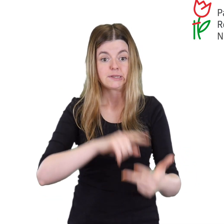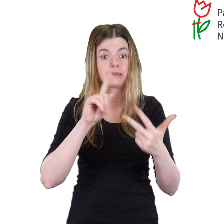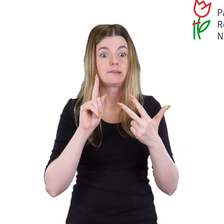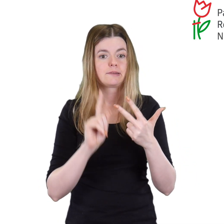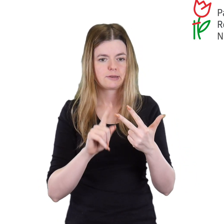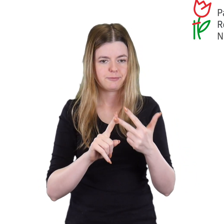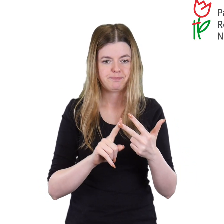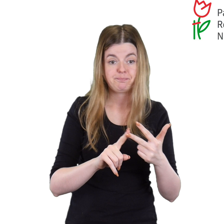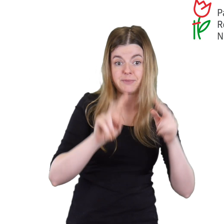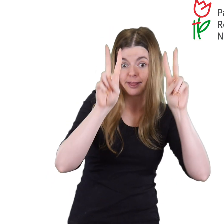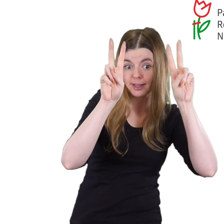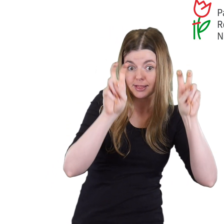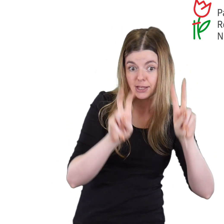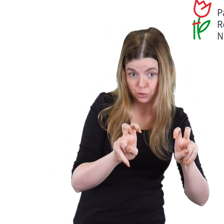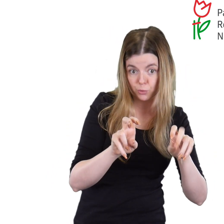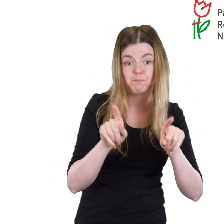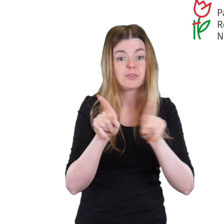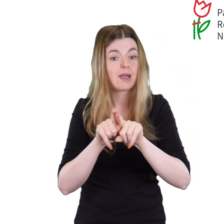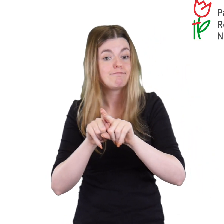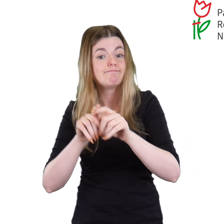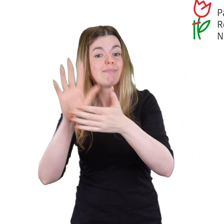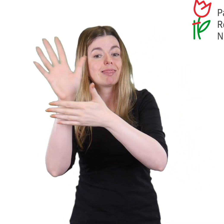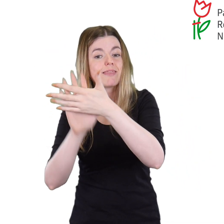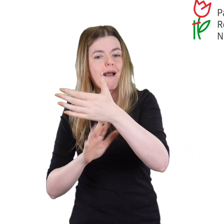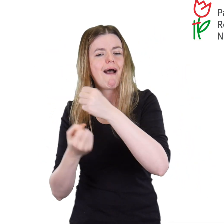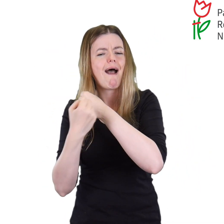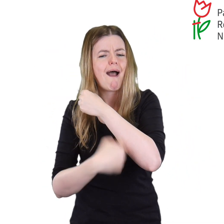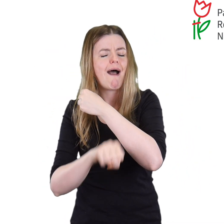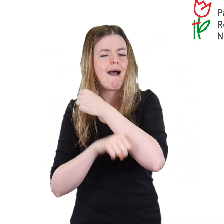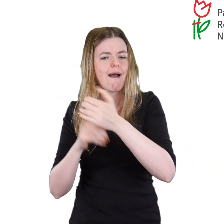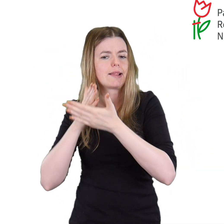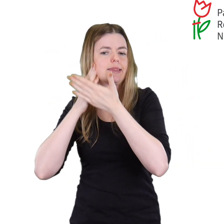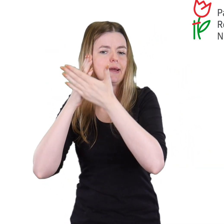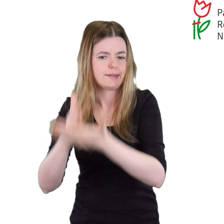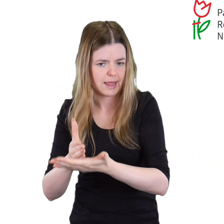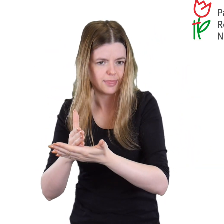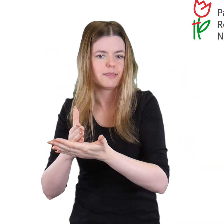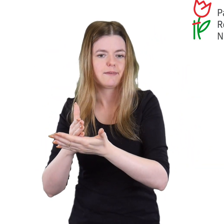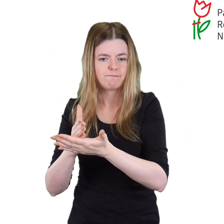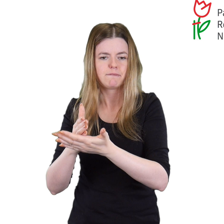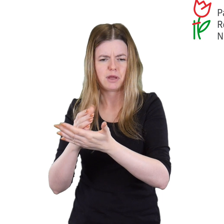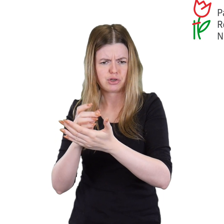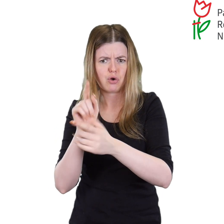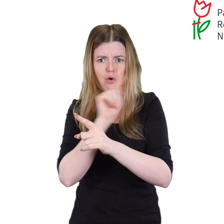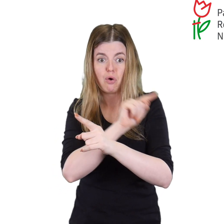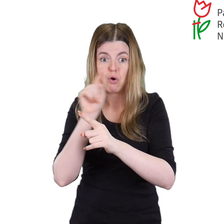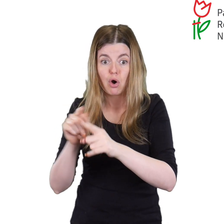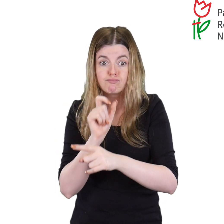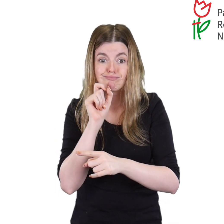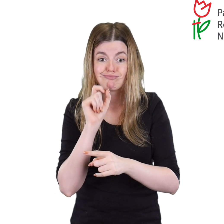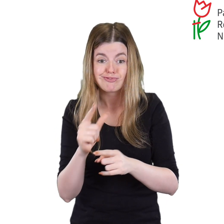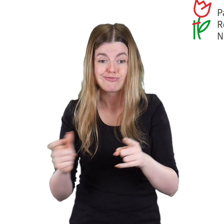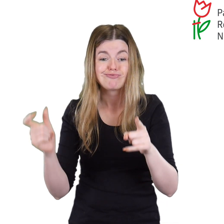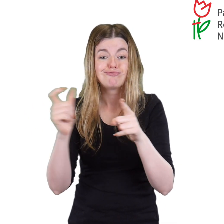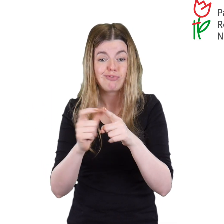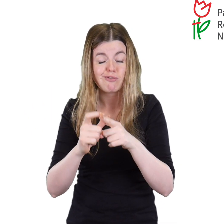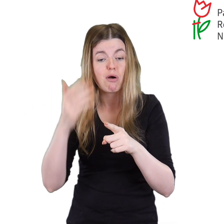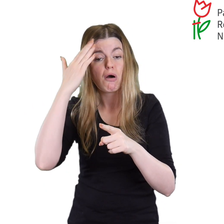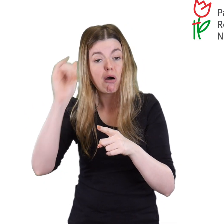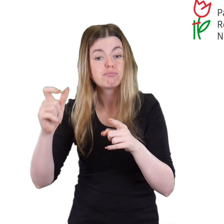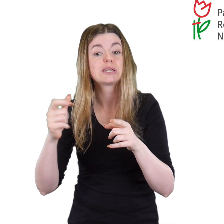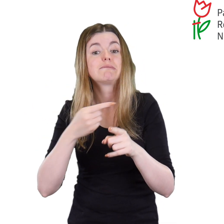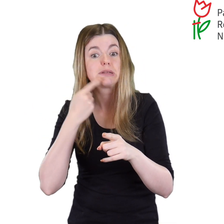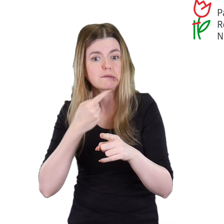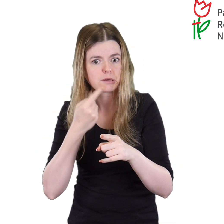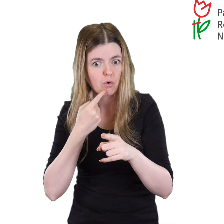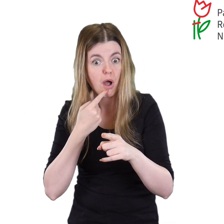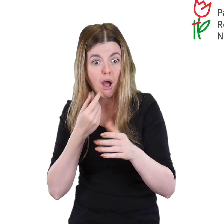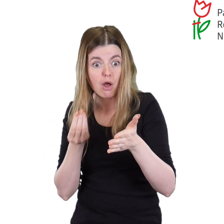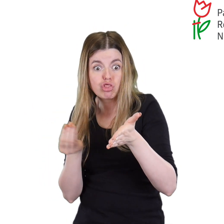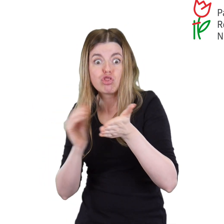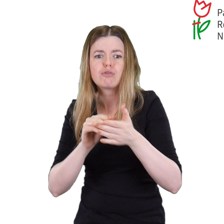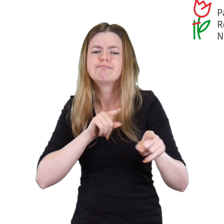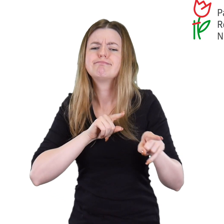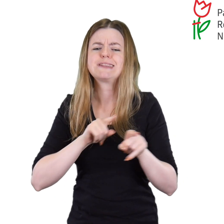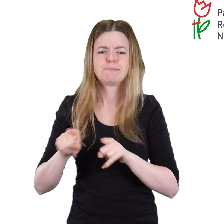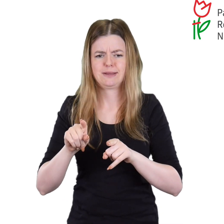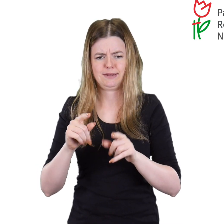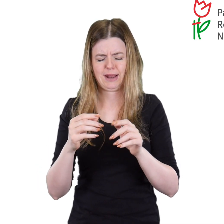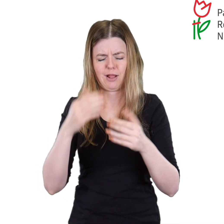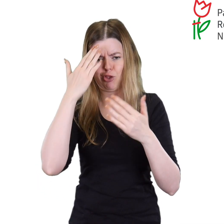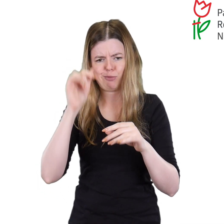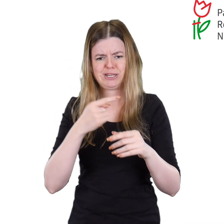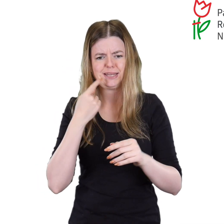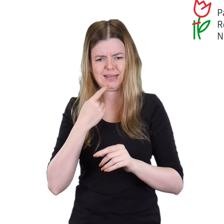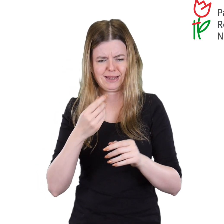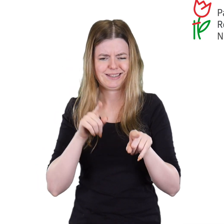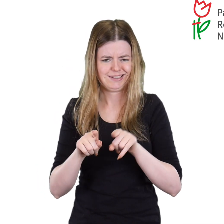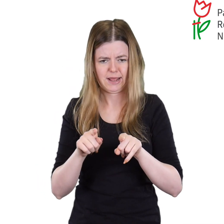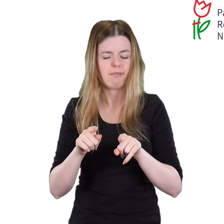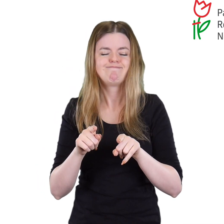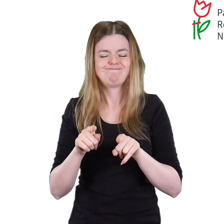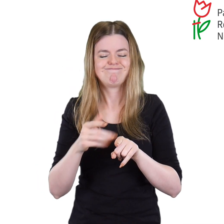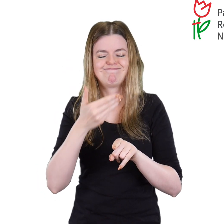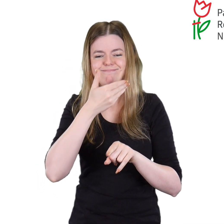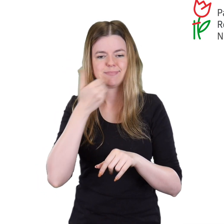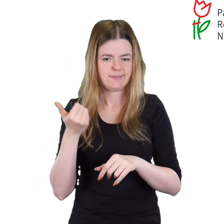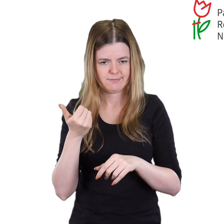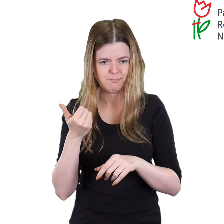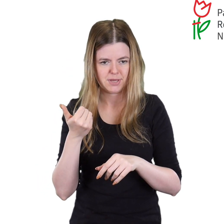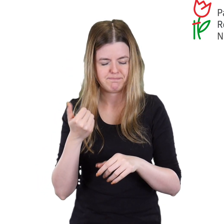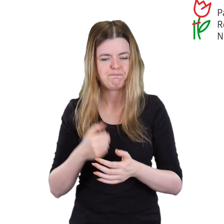• W tytułach oraz tekstach alternatywnych, które zawierają zwroty w obcym języku nie stosujemy specjalnego oznaczenia.